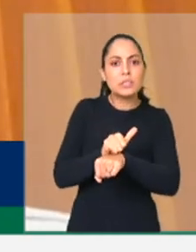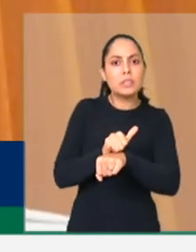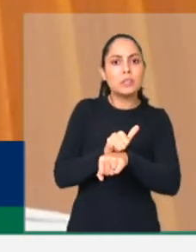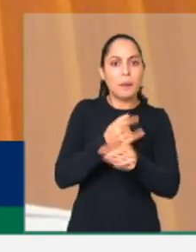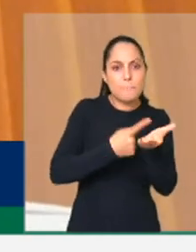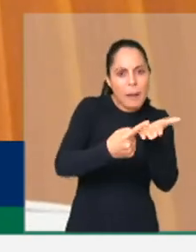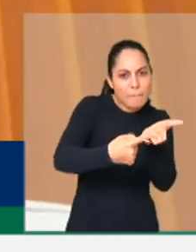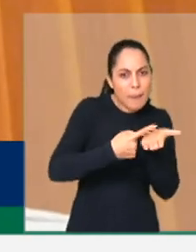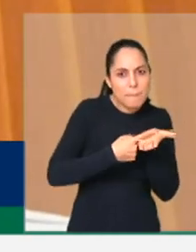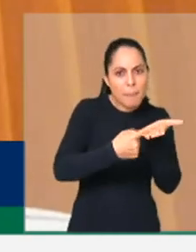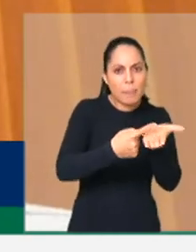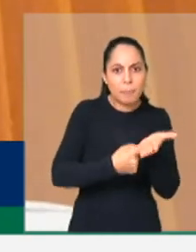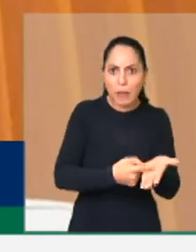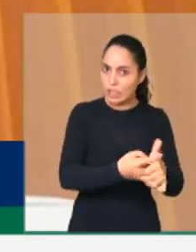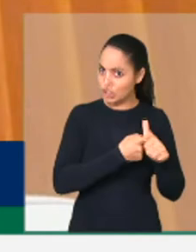PELO RELATOR, SIGNIFICA PRATICAMENTE UM PERDÃO TOTAL